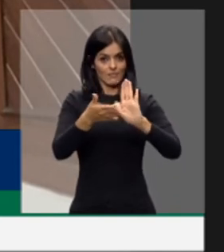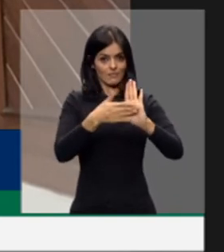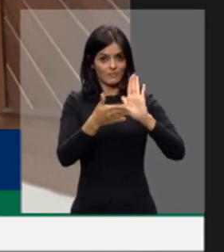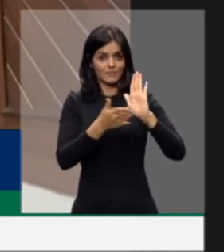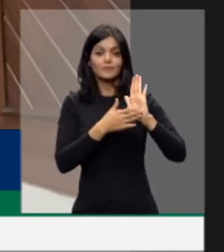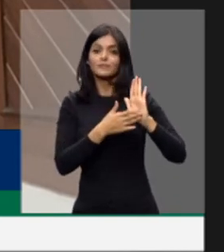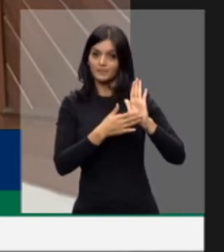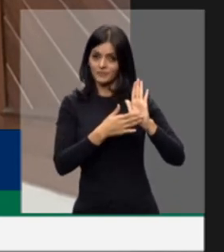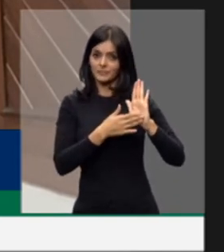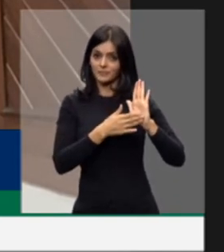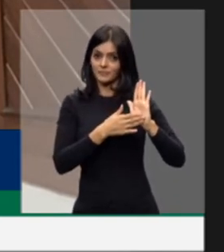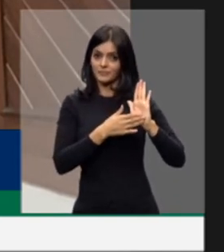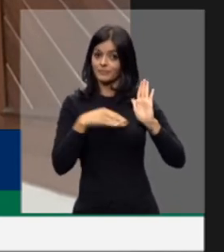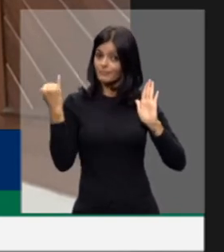REGULAMENTAÇÃO NATURALMENTE